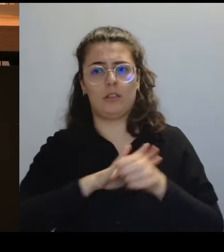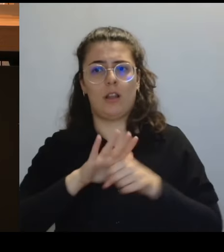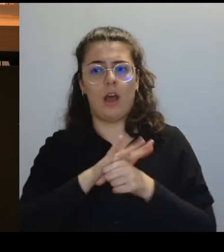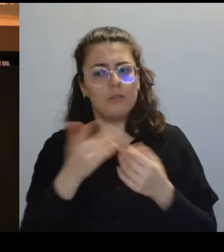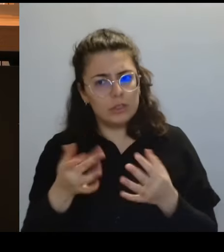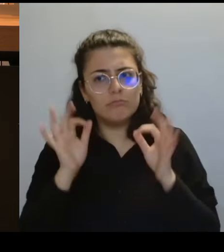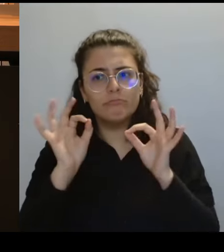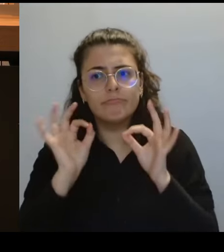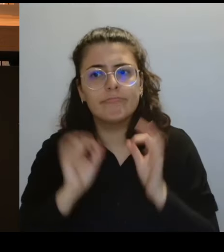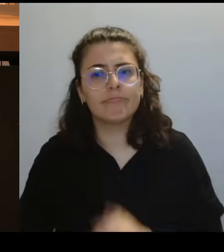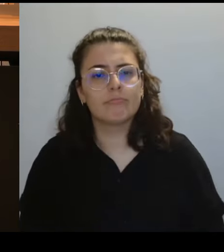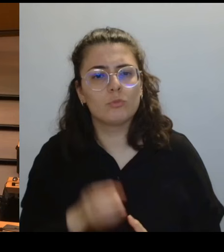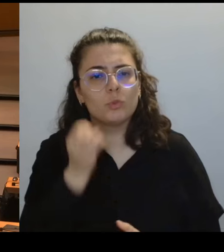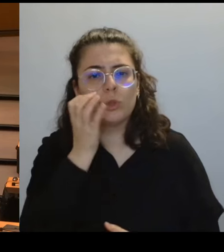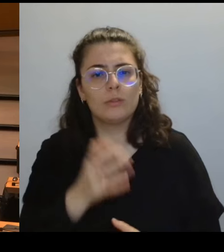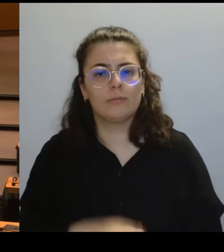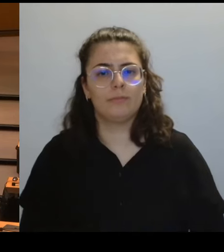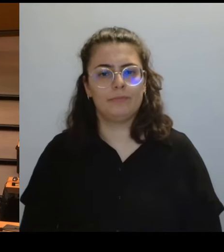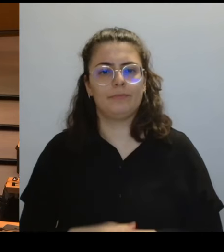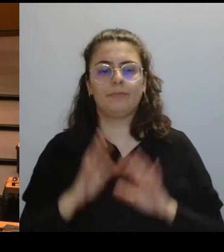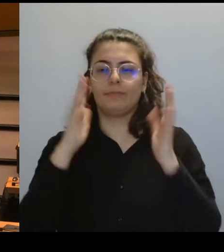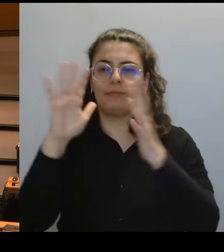genau, ich sage Ihnen nämlich auch noch mal, warum.